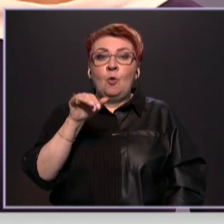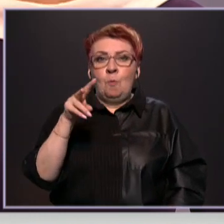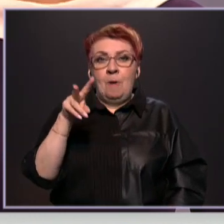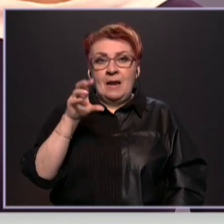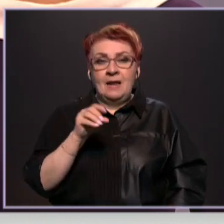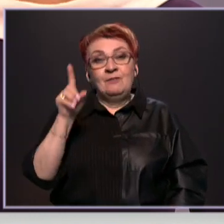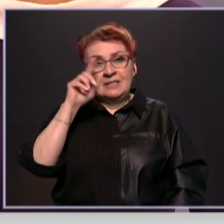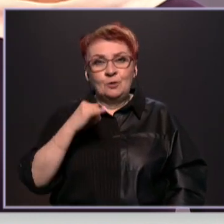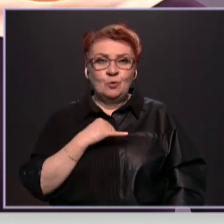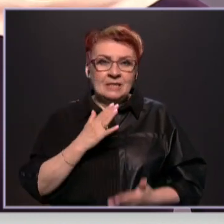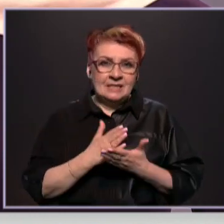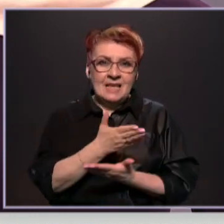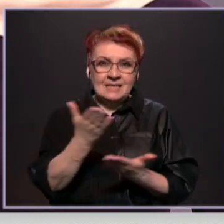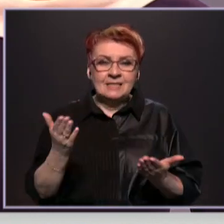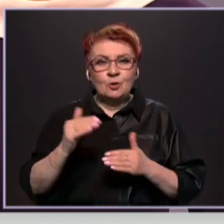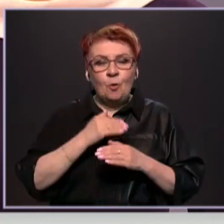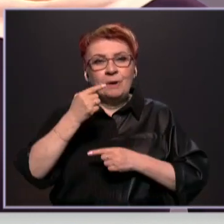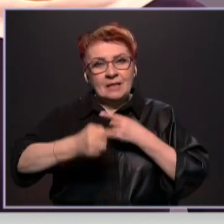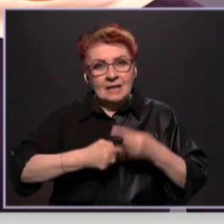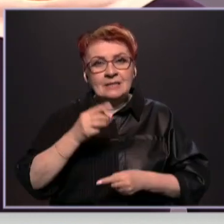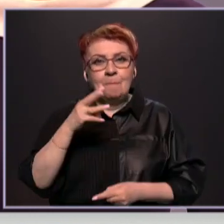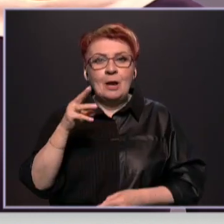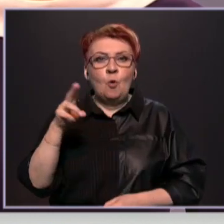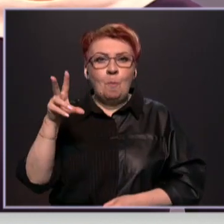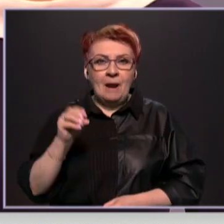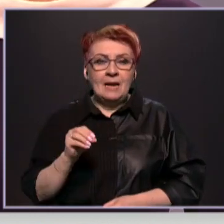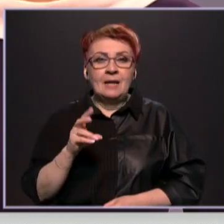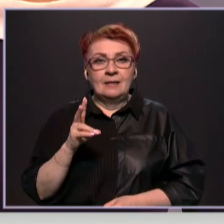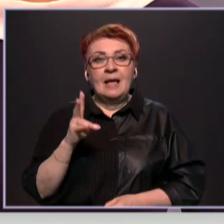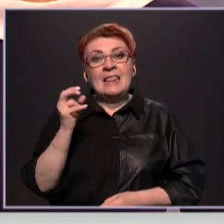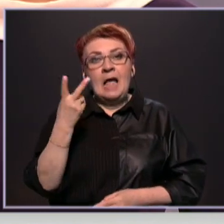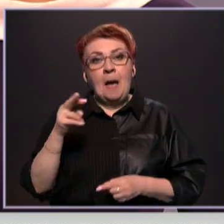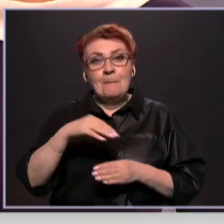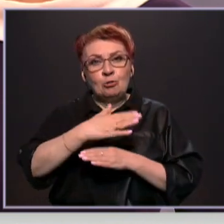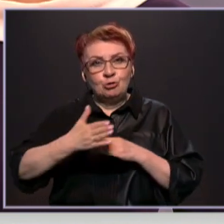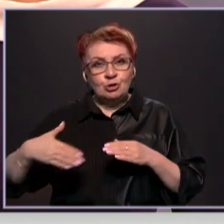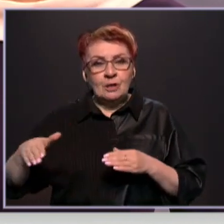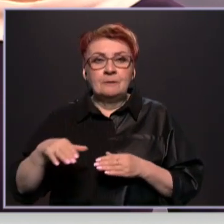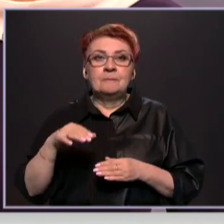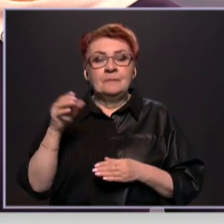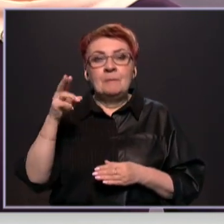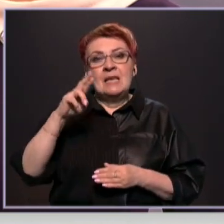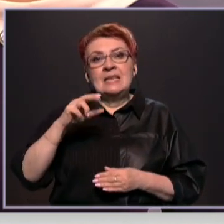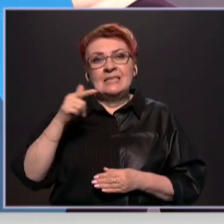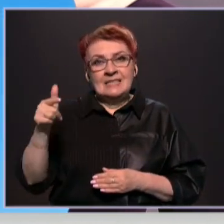из доброй традиция в Мариуполе на набережной развивается стяг со спасами рукотворным в этот